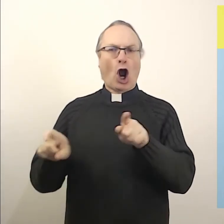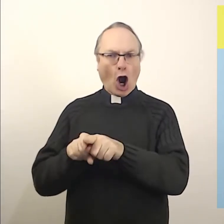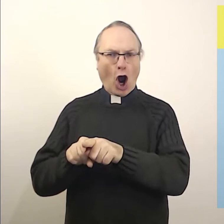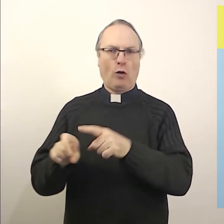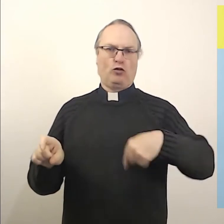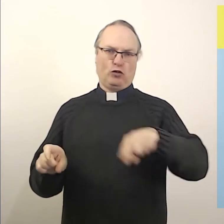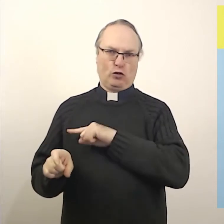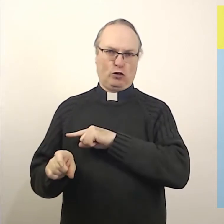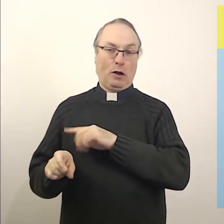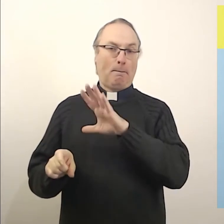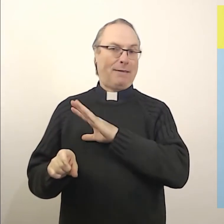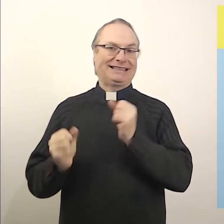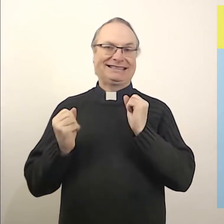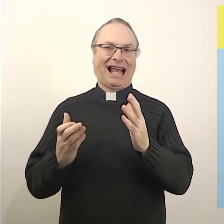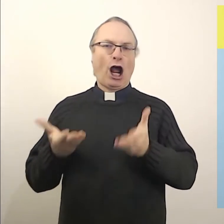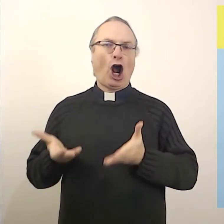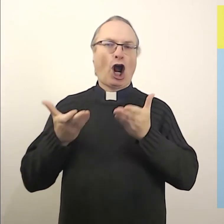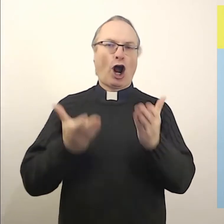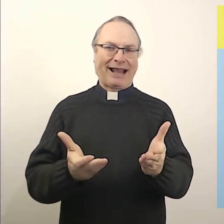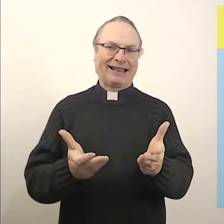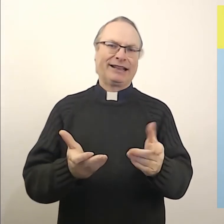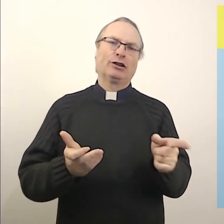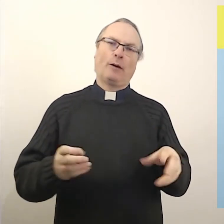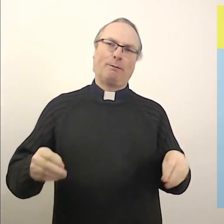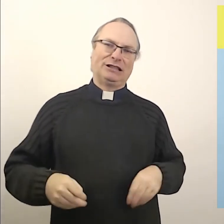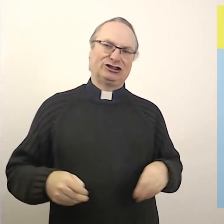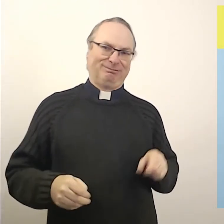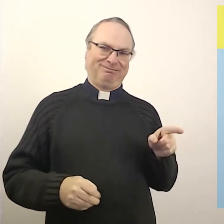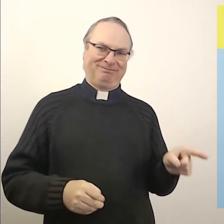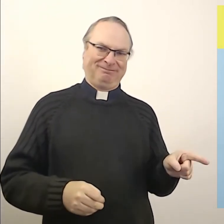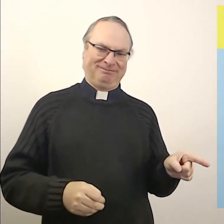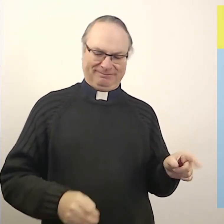comme nous, mais sans commettre de péché.